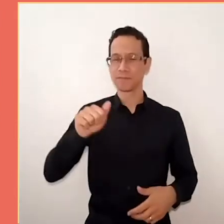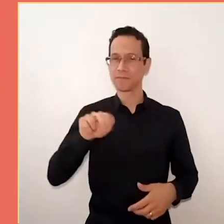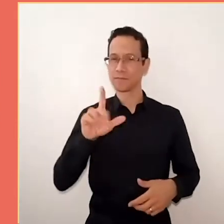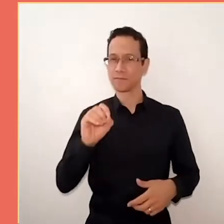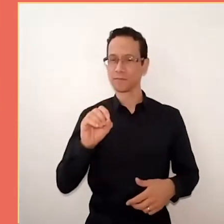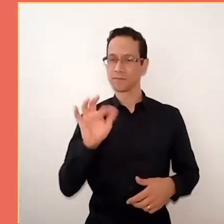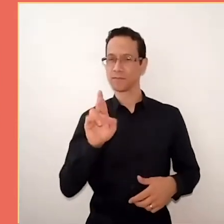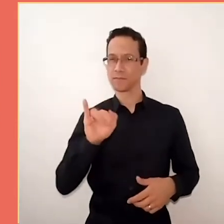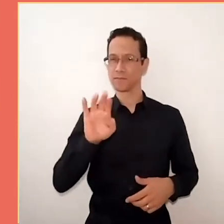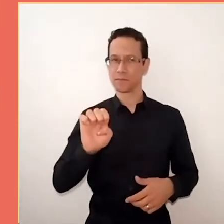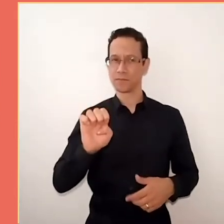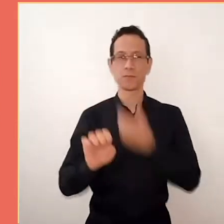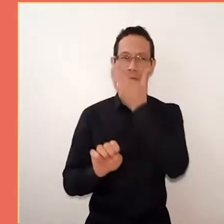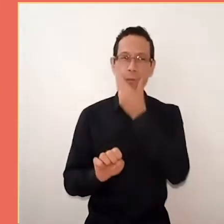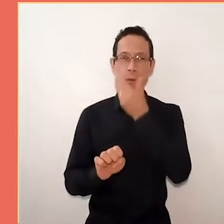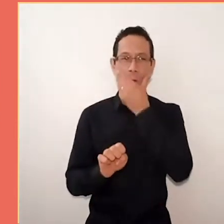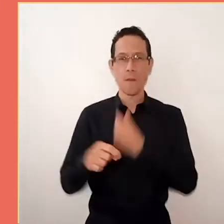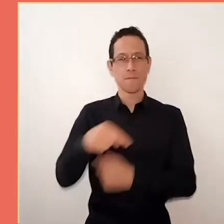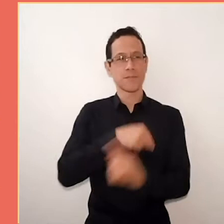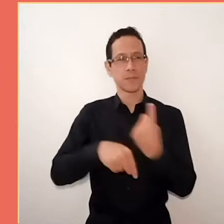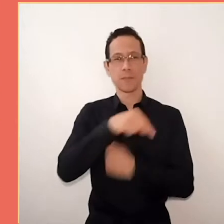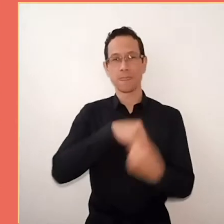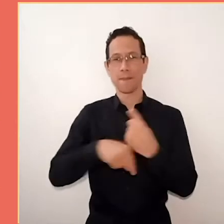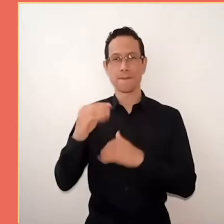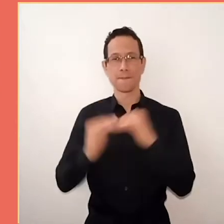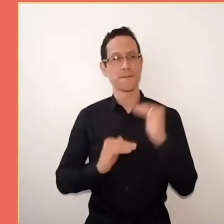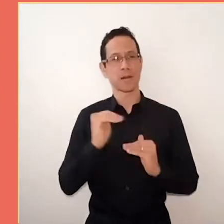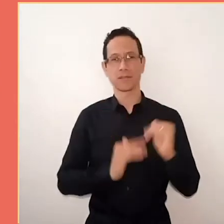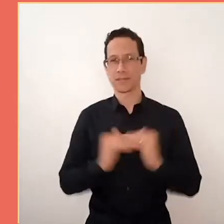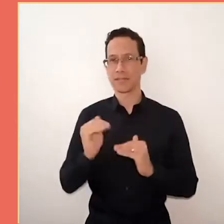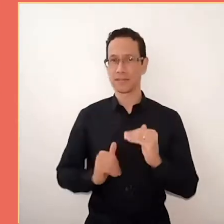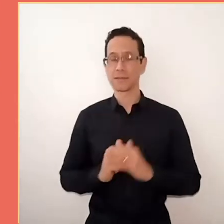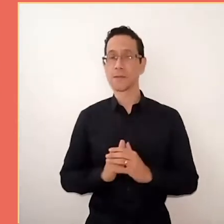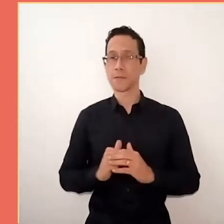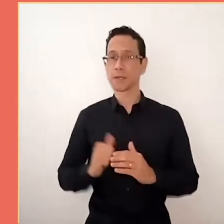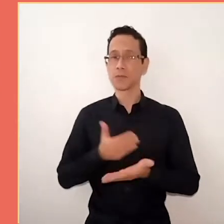como homem da relação, da práxis. Colocou logo do início as nossas mentes